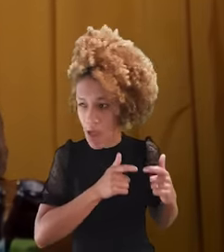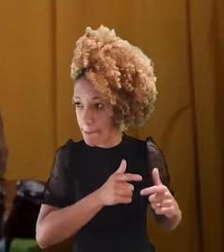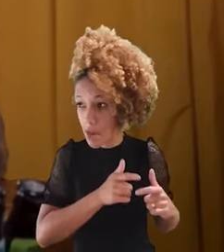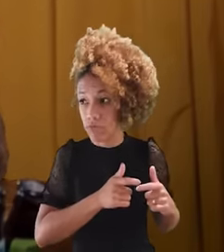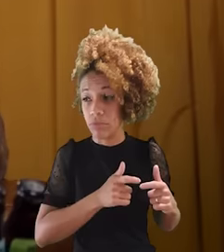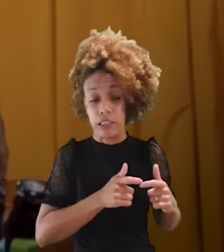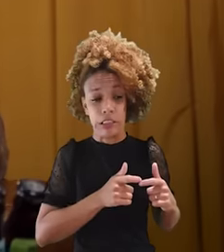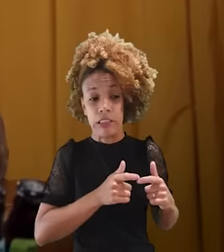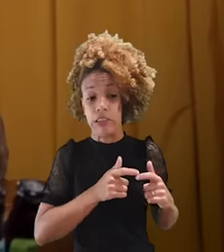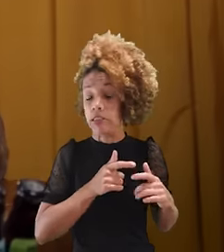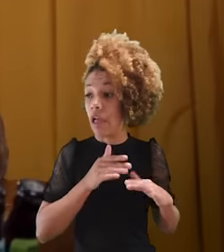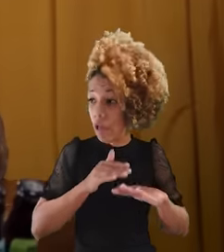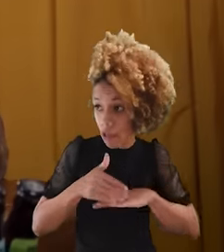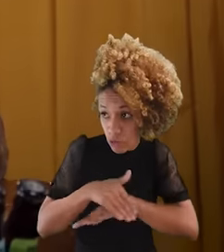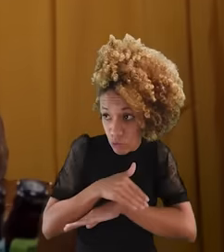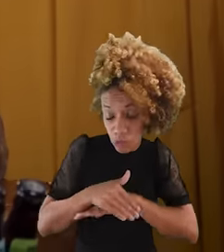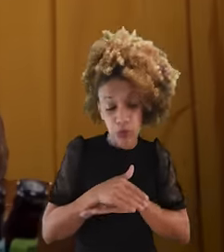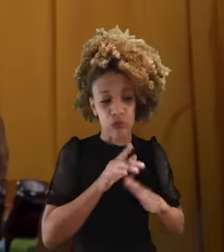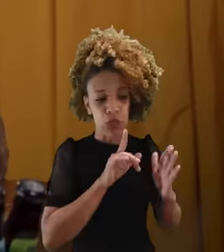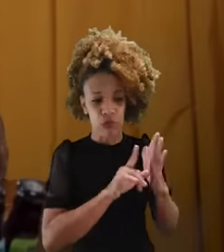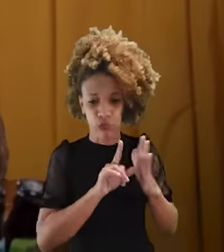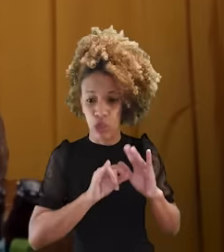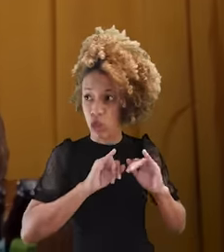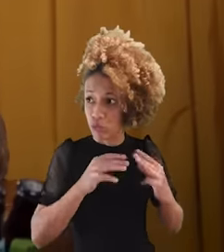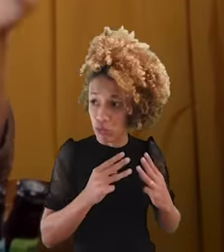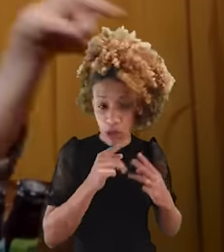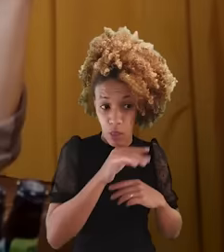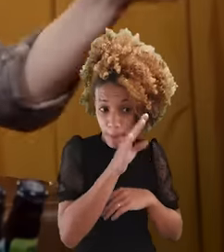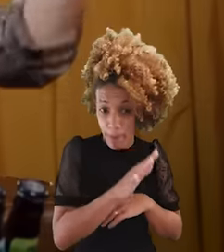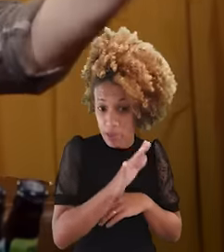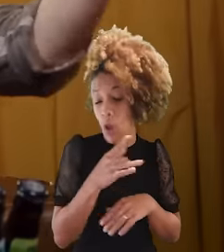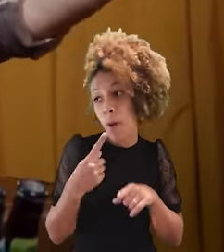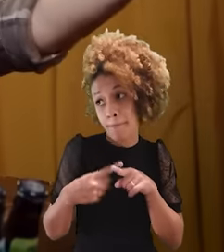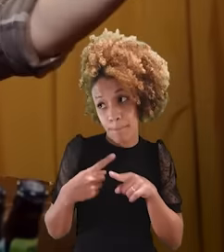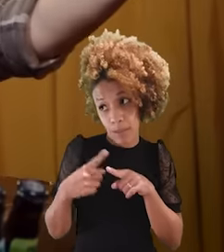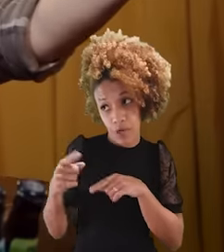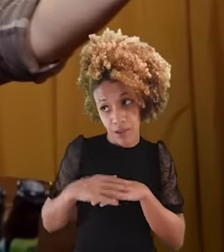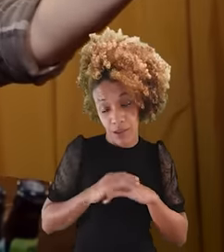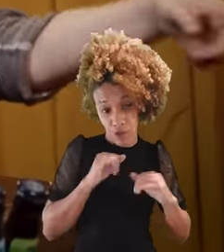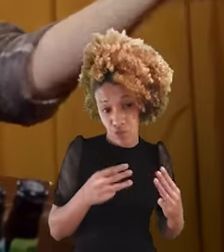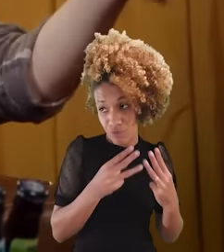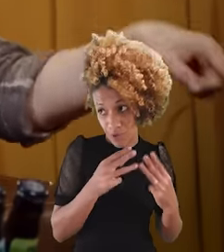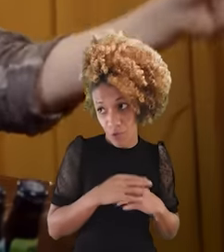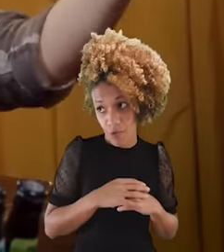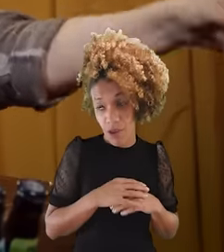vândalos a a comércios de judeus no Brasil dizendo que era porque é judeu e dizendo que os judeus são